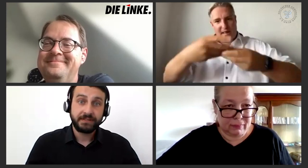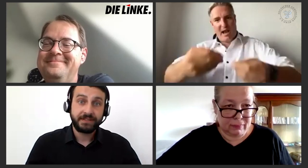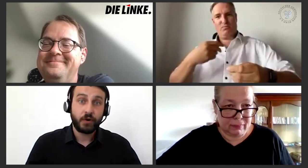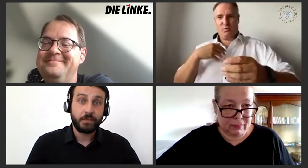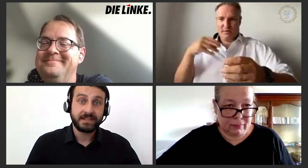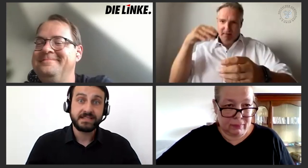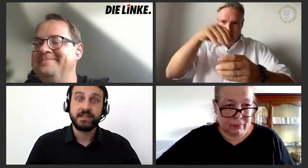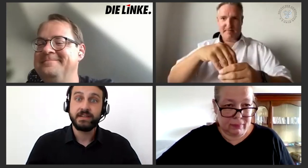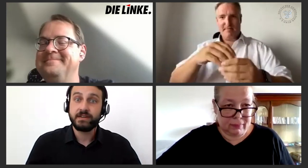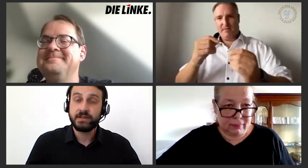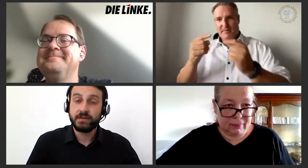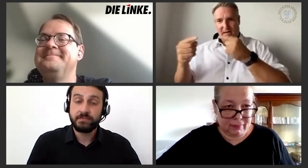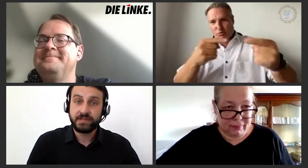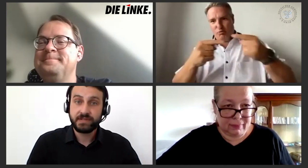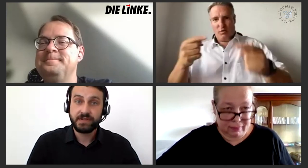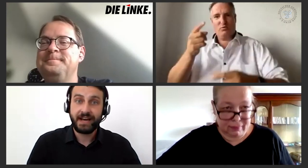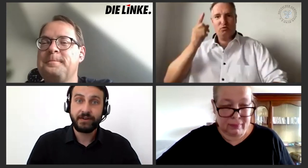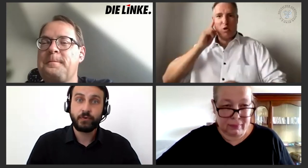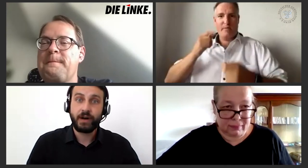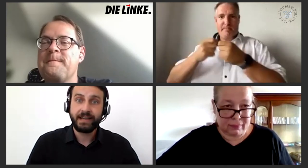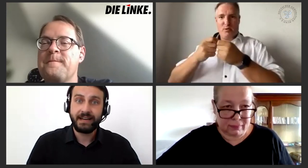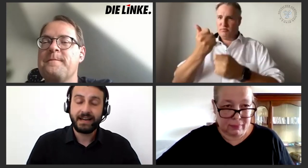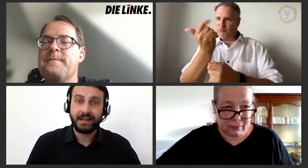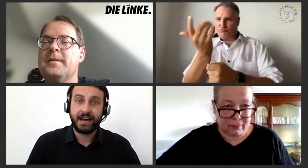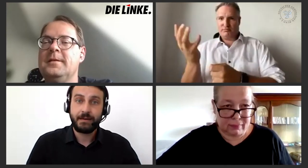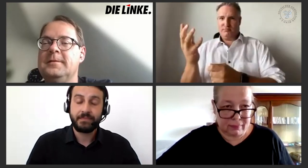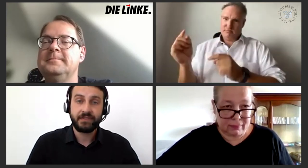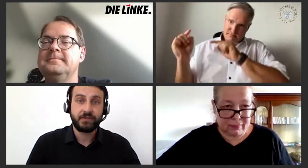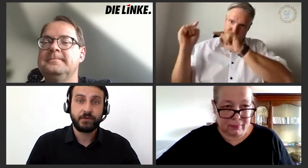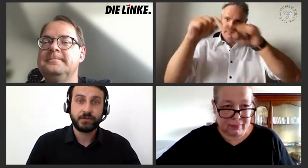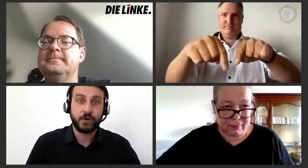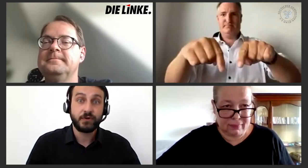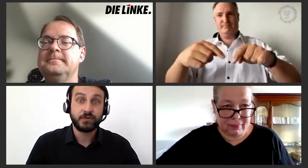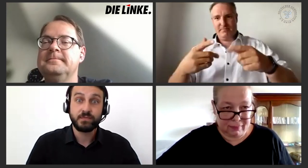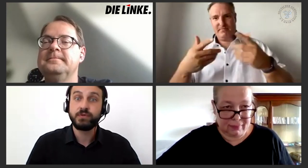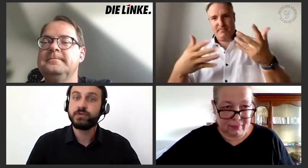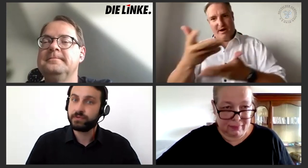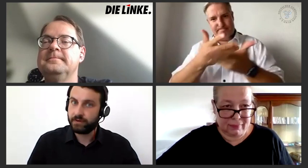Ich freue mich darüber, dass Sie mich zu der Anhörung eingeladen haben und das der Deutsche